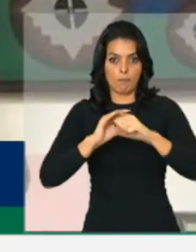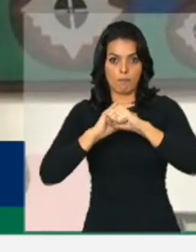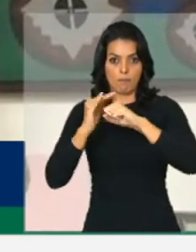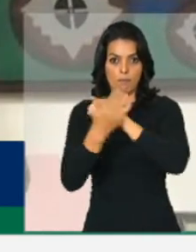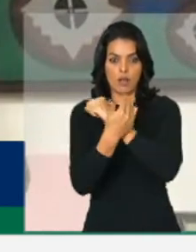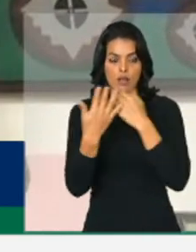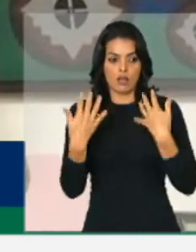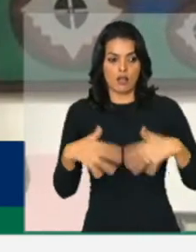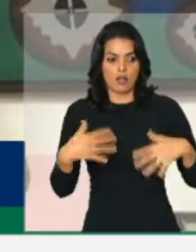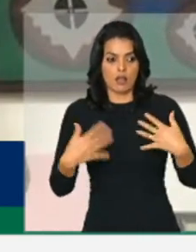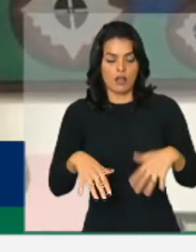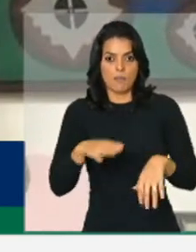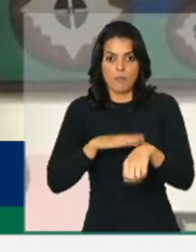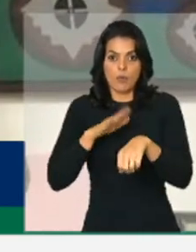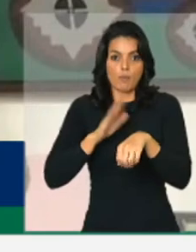COMO ALGUNS SEGMENTOS DE CATEGORIAS PROFISSIONAIS, O